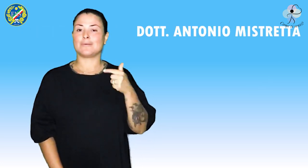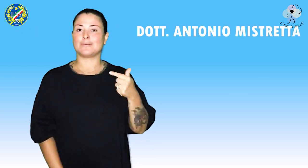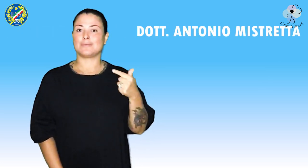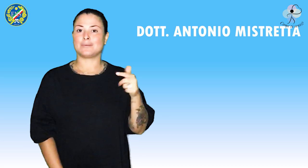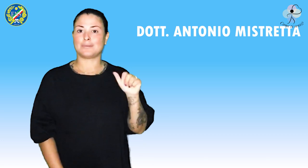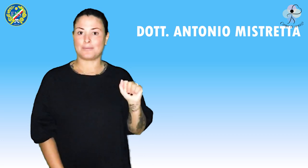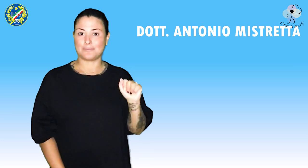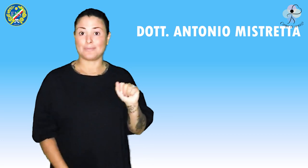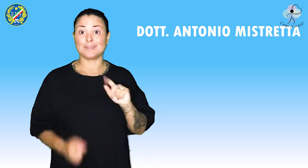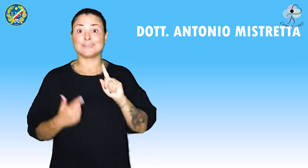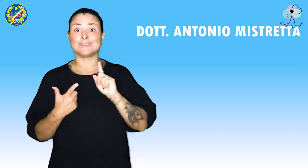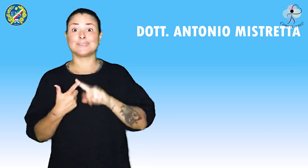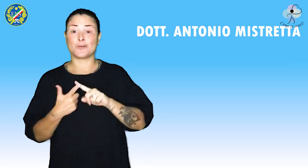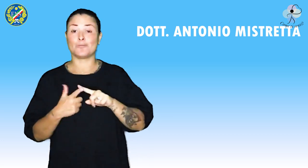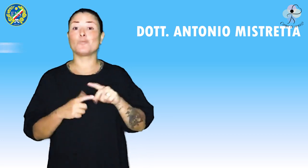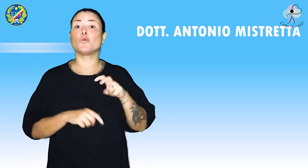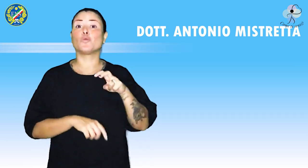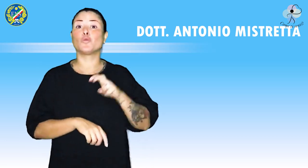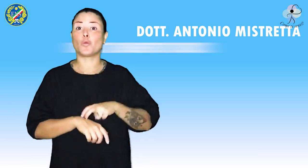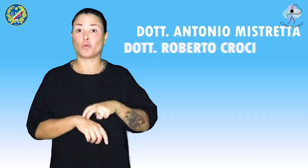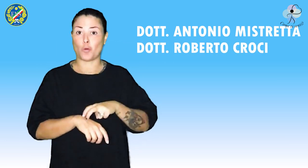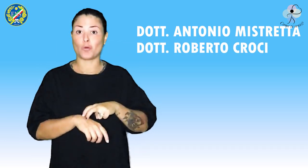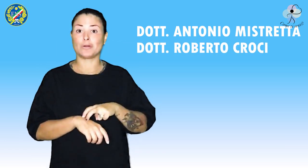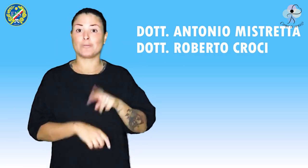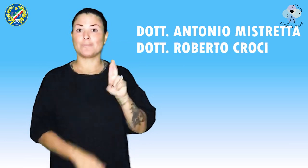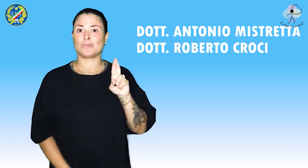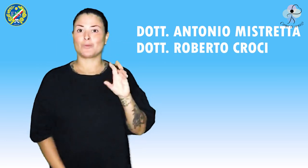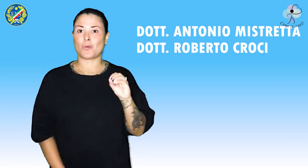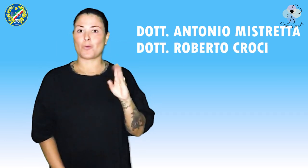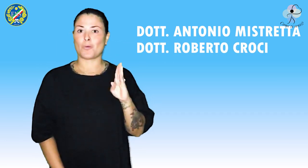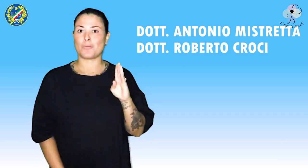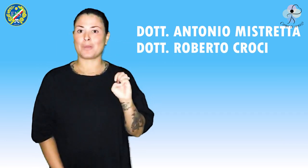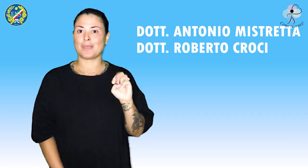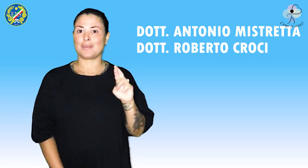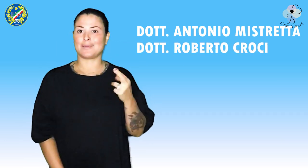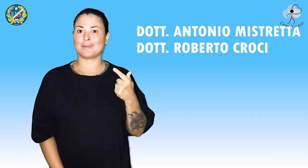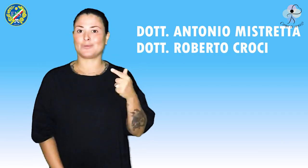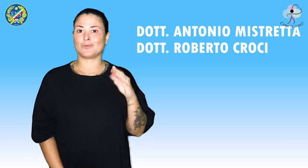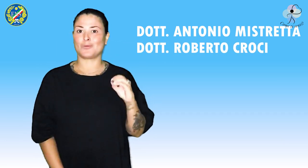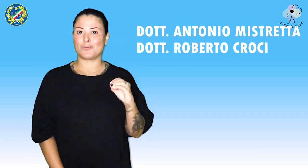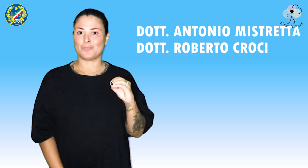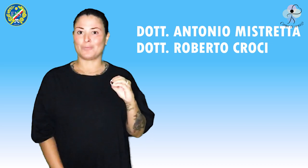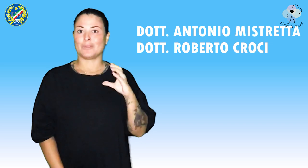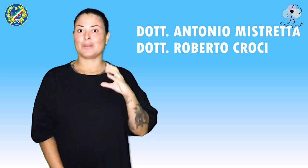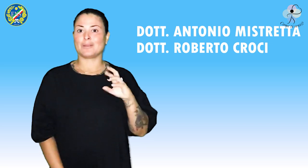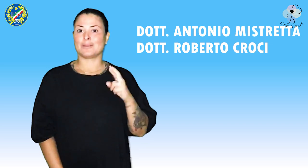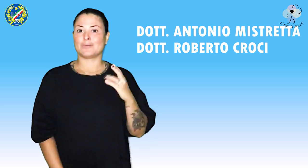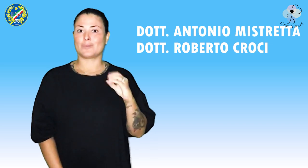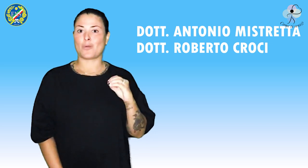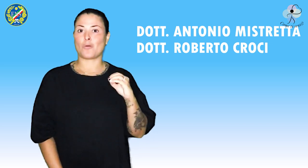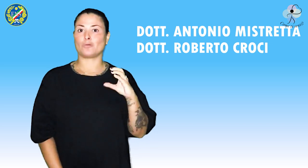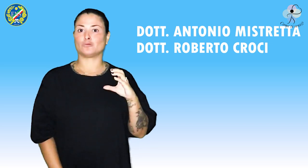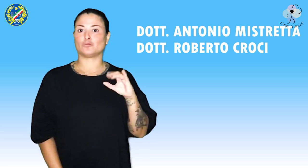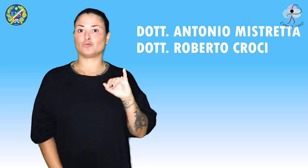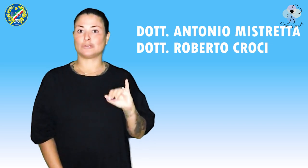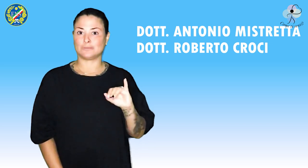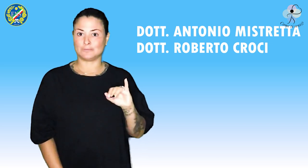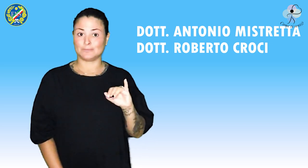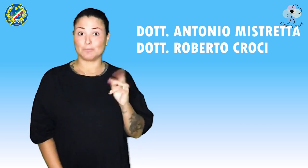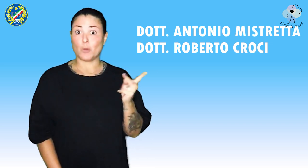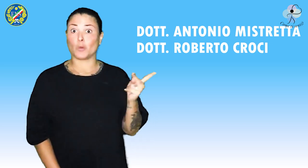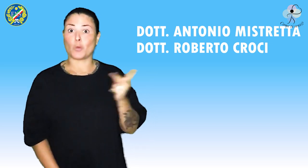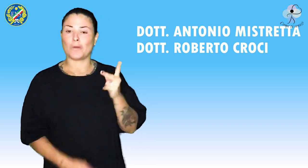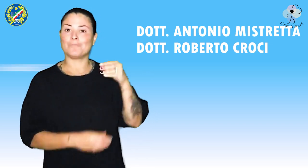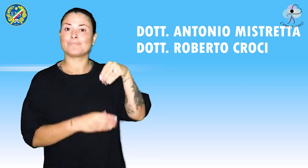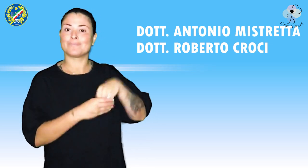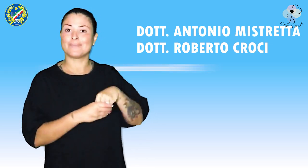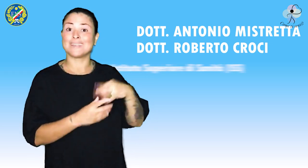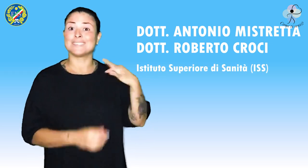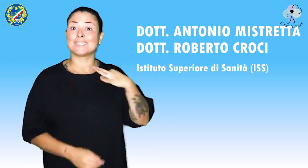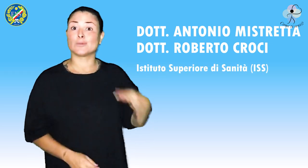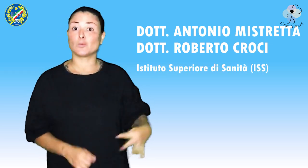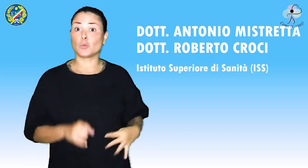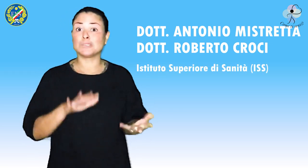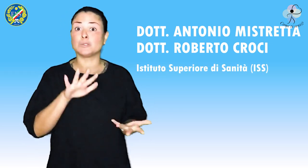I relatori di questo seminario saranno il Dott. Antonio Mistretta